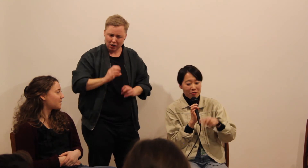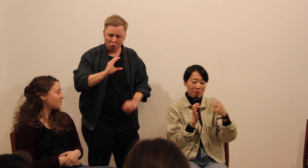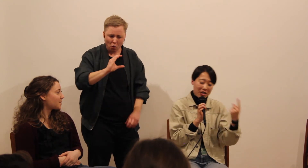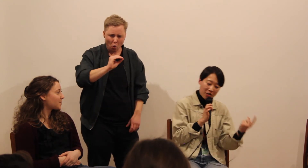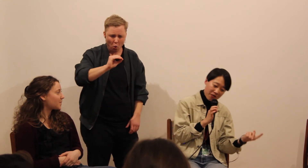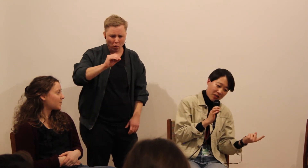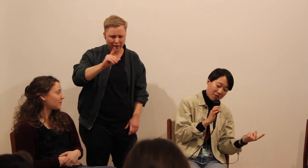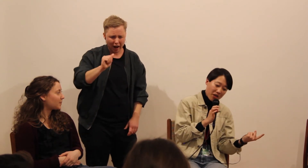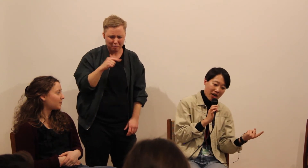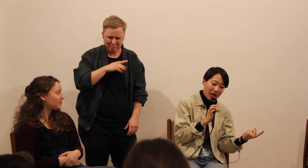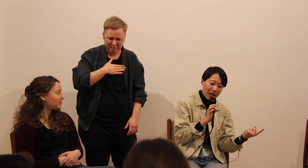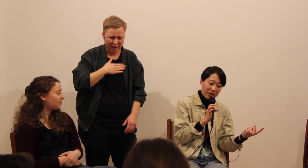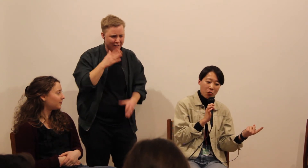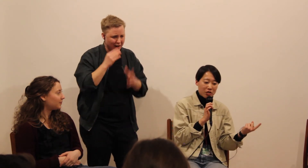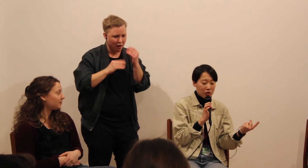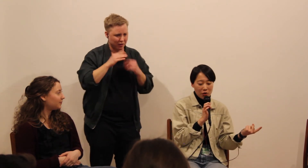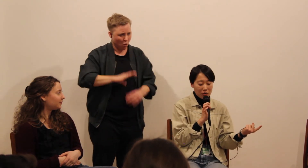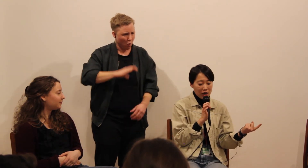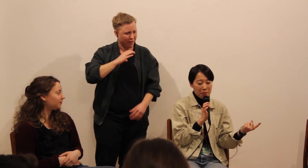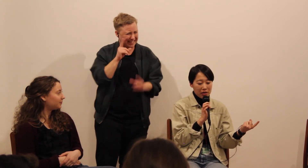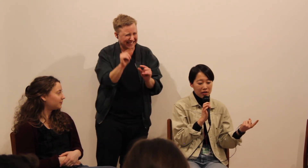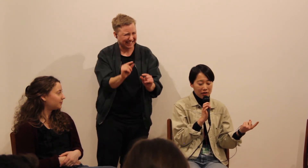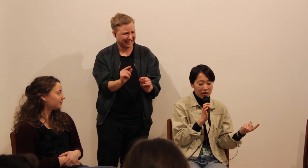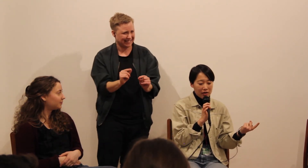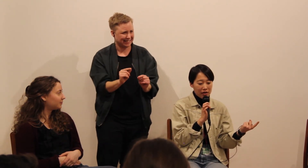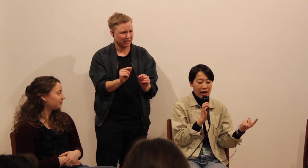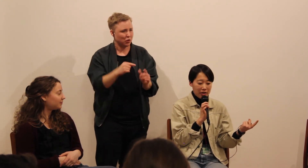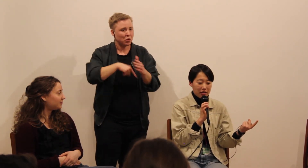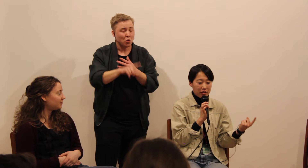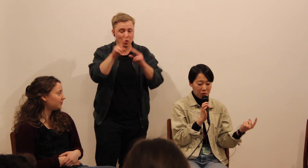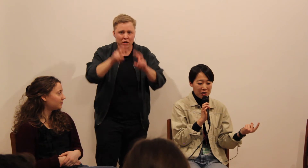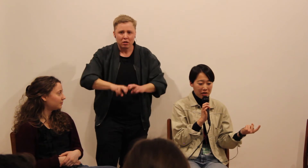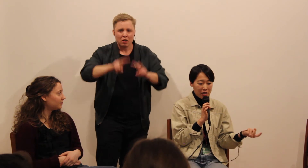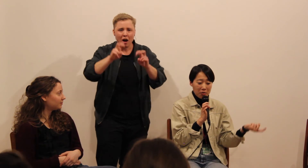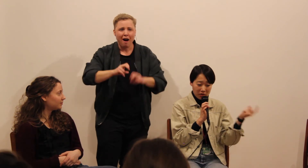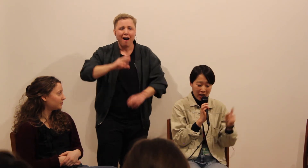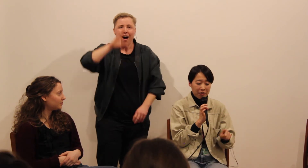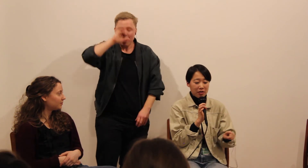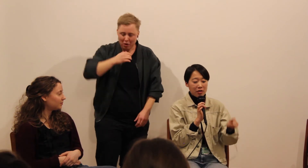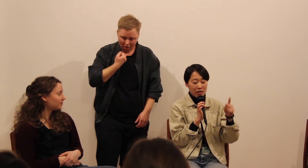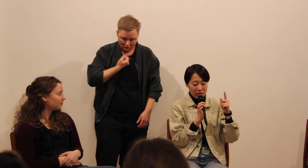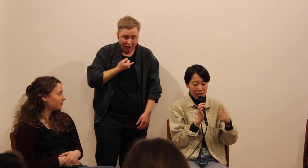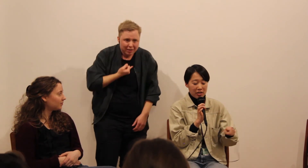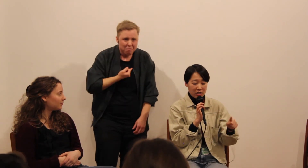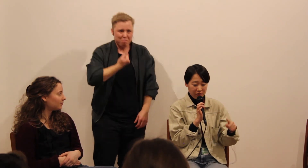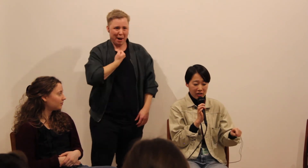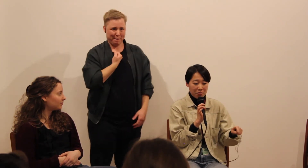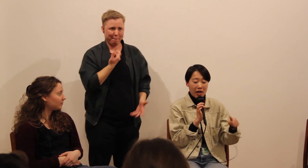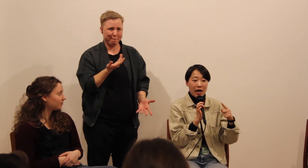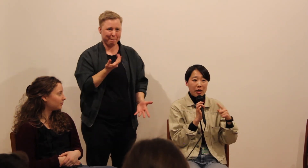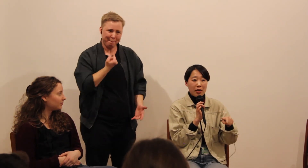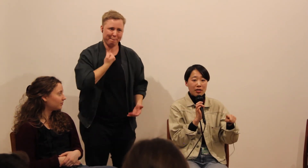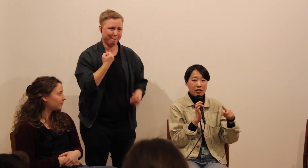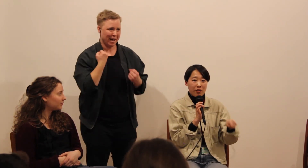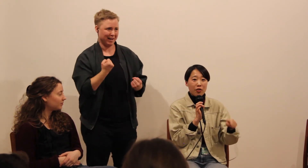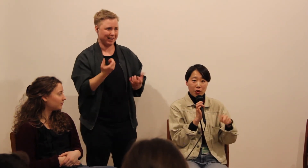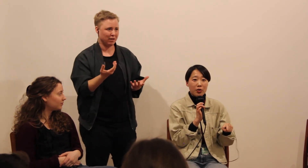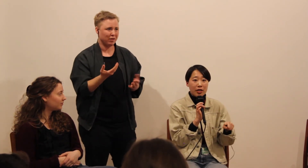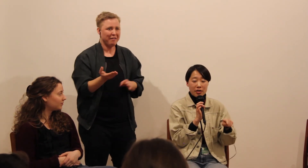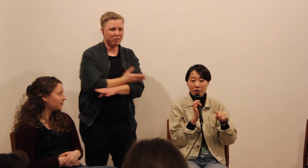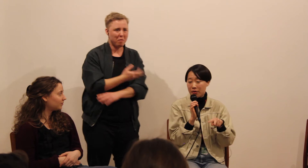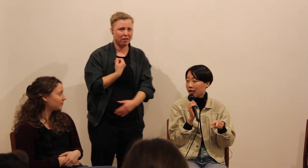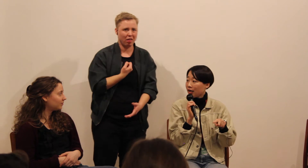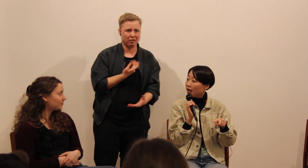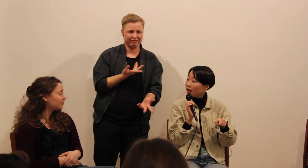Davor hatte ich keine, für mich klare Identität, aber danach habe ich so viele koreanische CODAs getroffen,